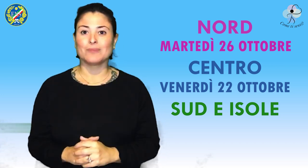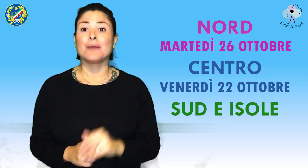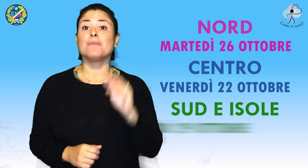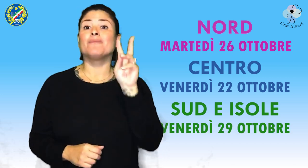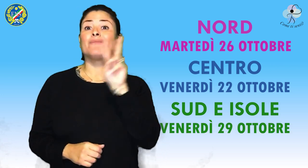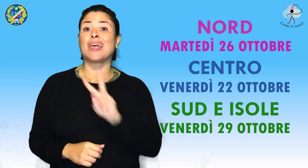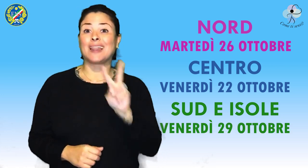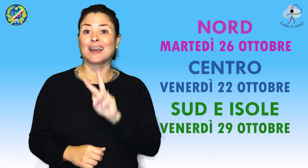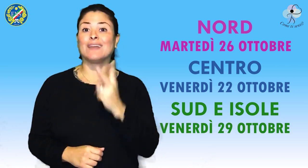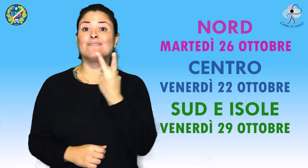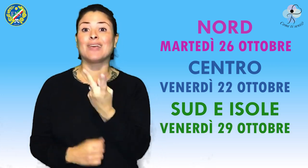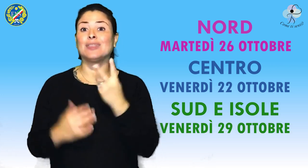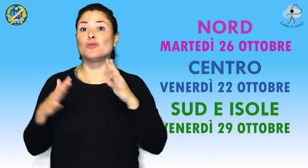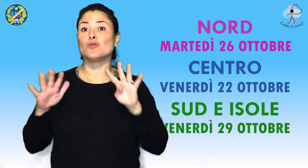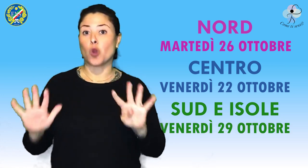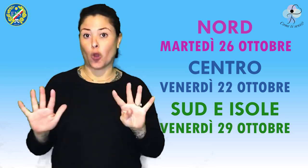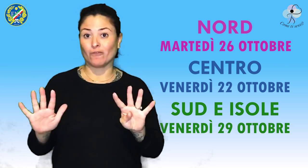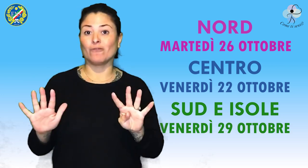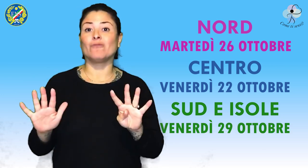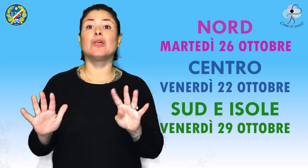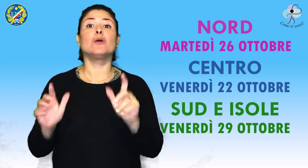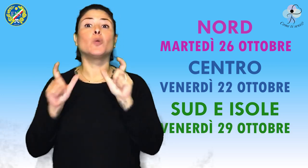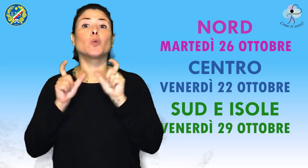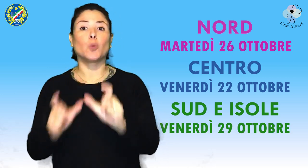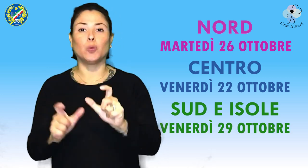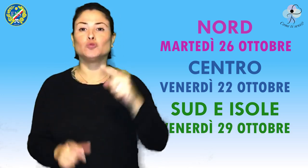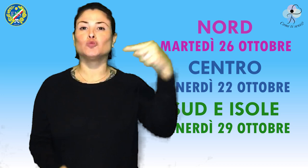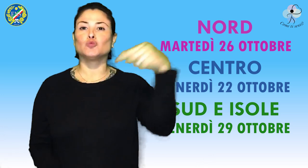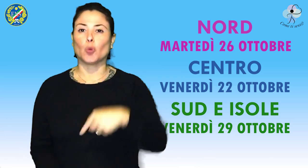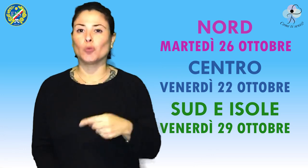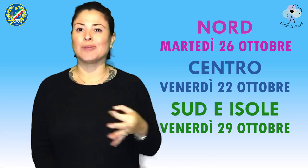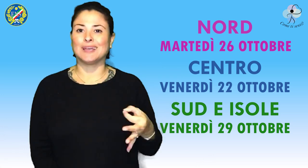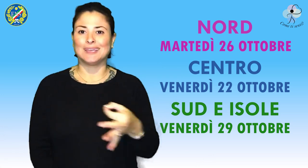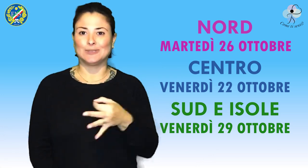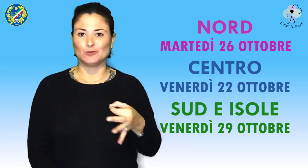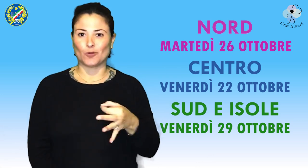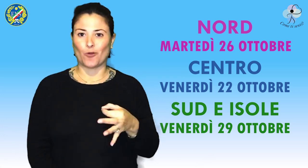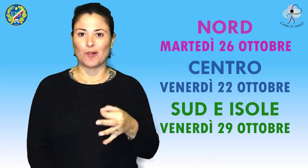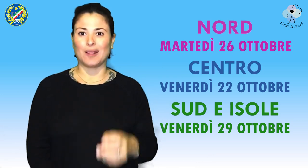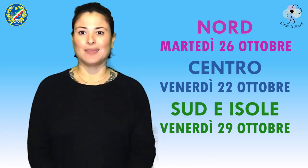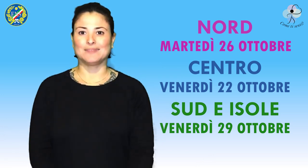Venerdì 29 ottobre per il sud e isole.